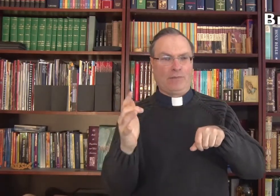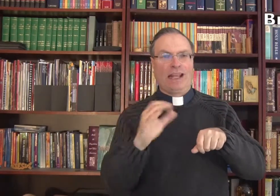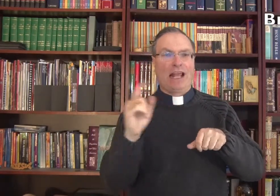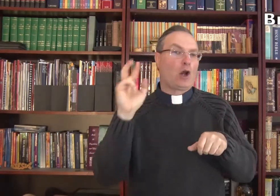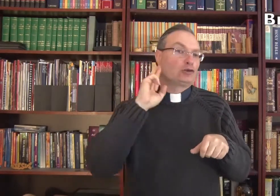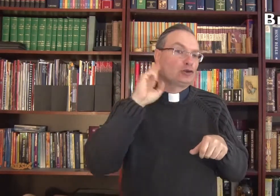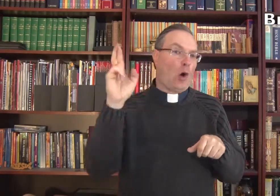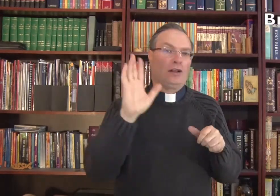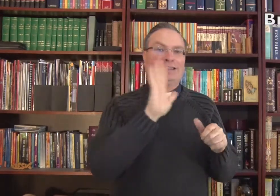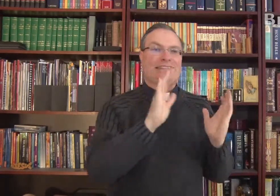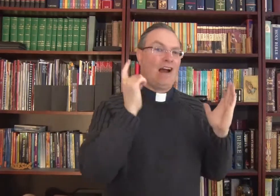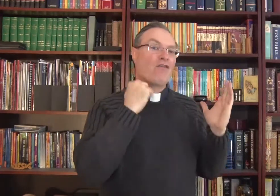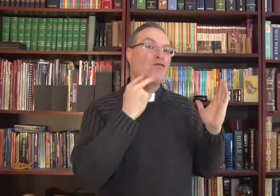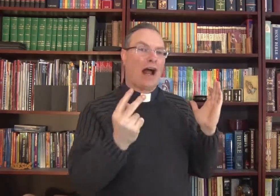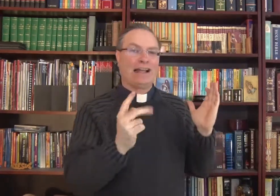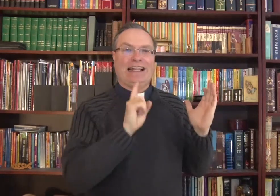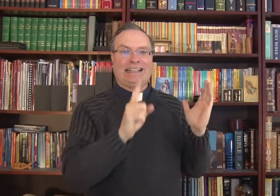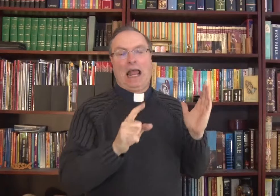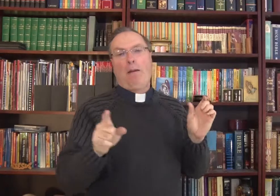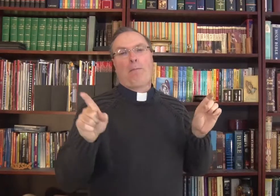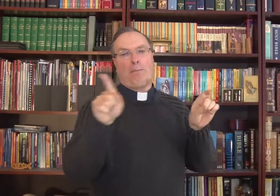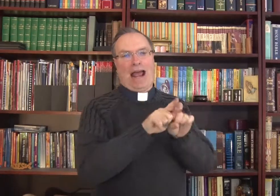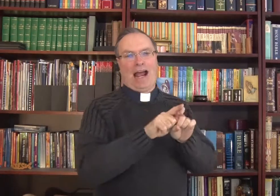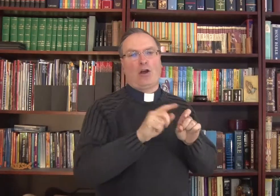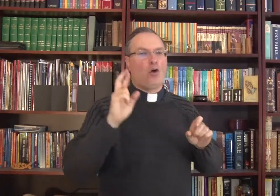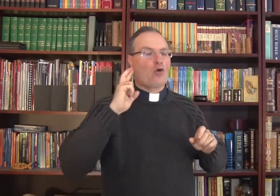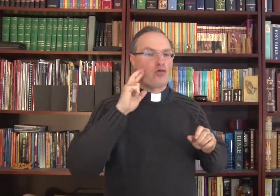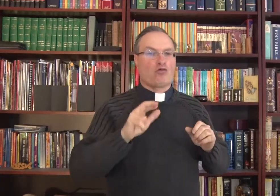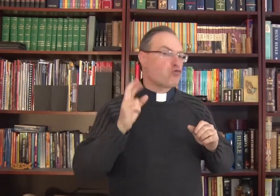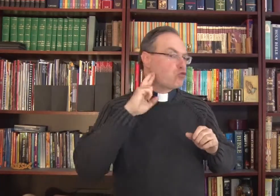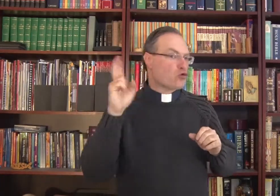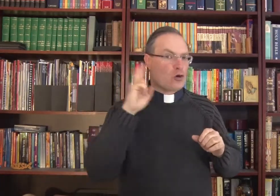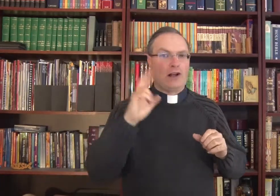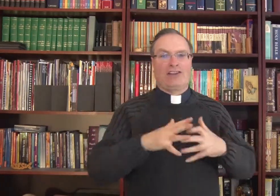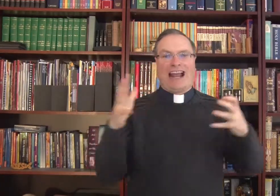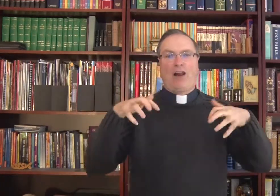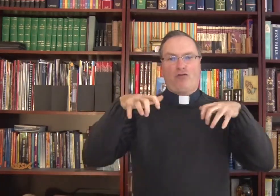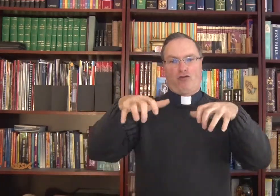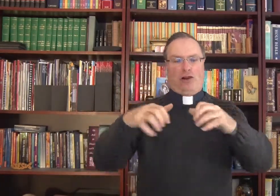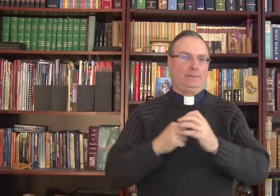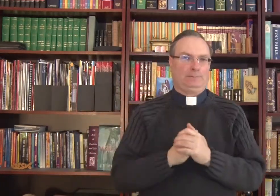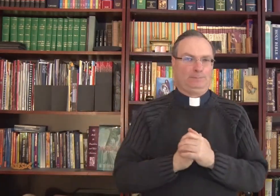et le son de sa voix était pareil au bruit d'une grande foule.»